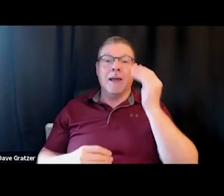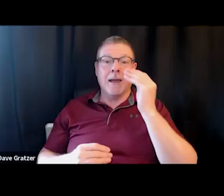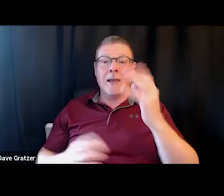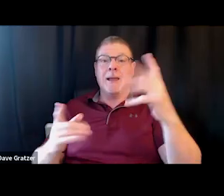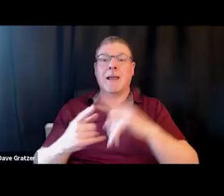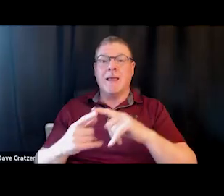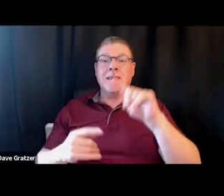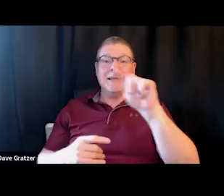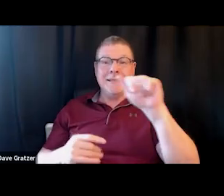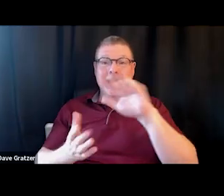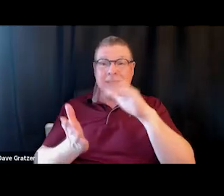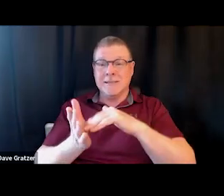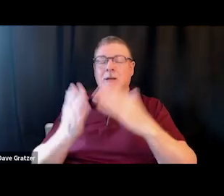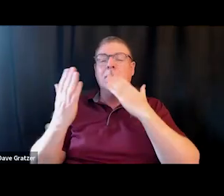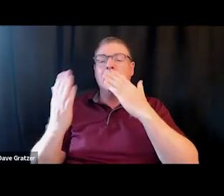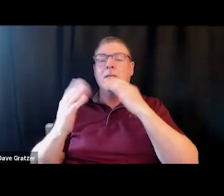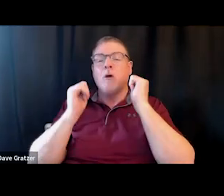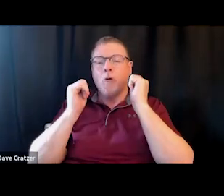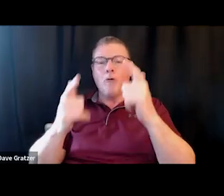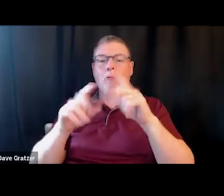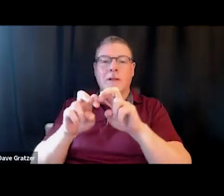solo quiero agradecer a todos los panelistas